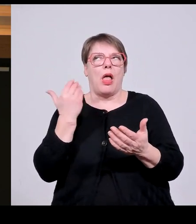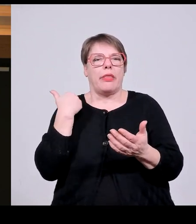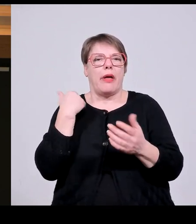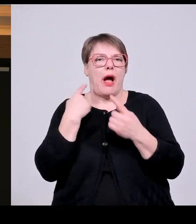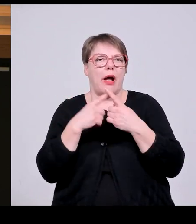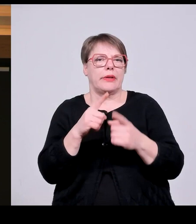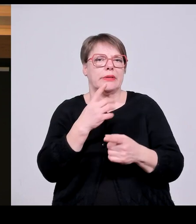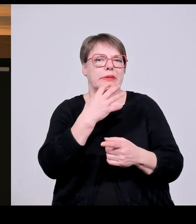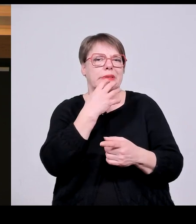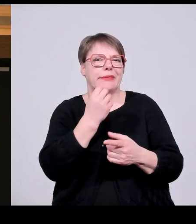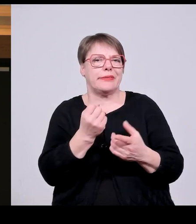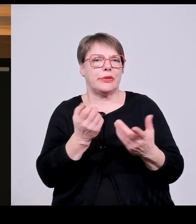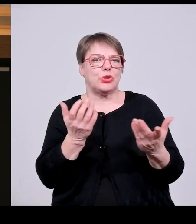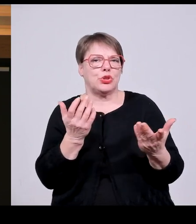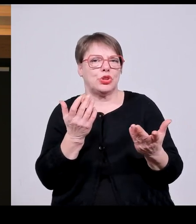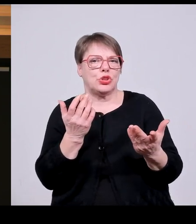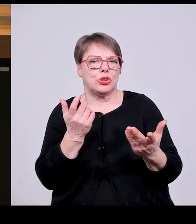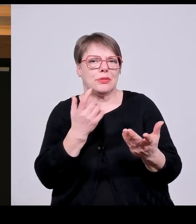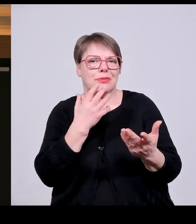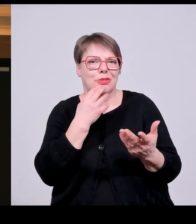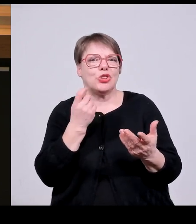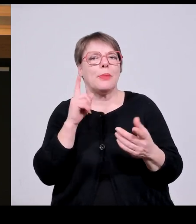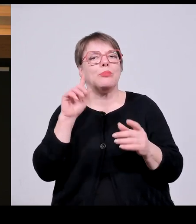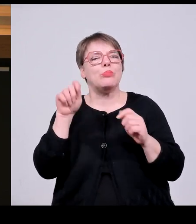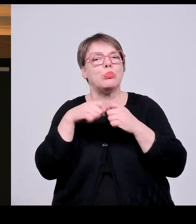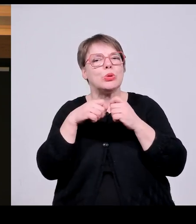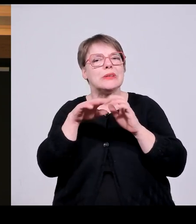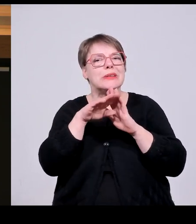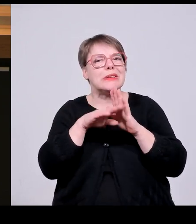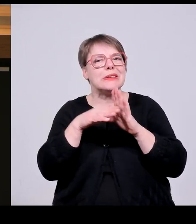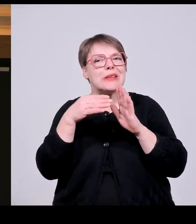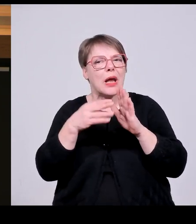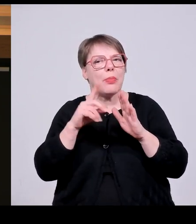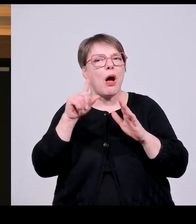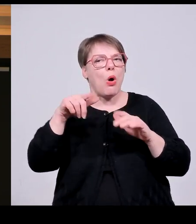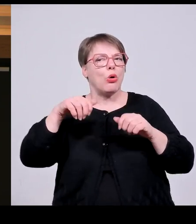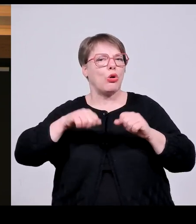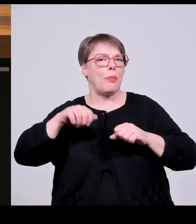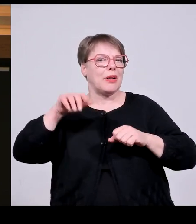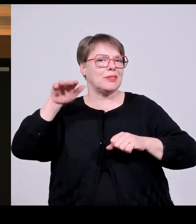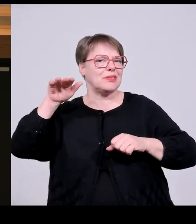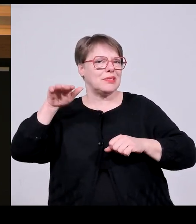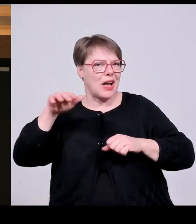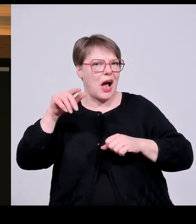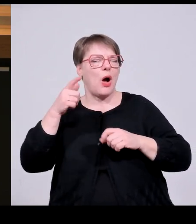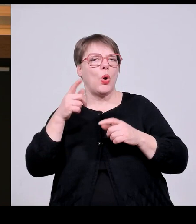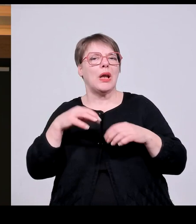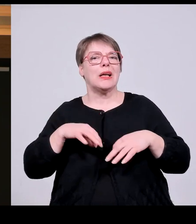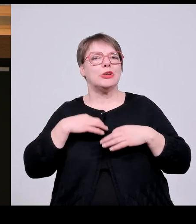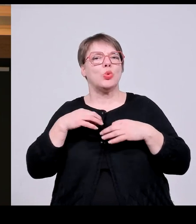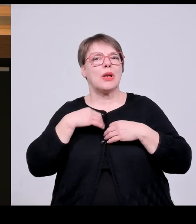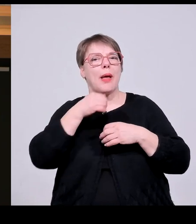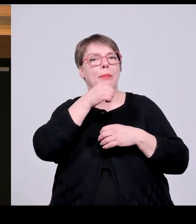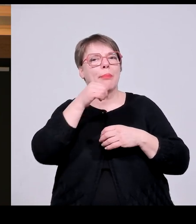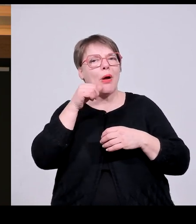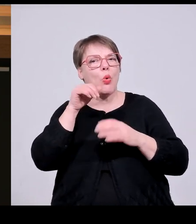Richtig machen, heißt in dem Fall, dass wir nicht nur die Ergo und Physiotherapeutin und die Logopädin mit reinigen die